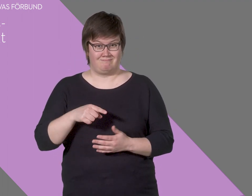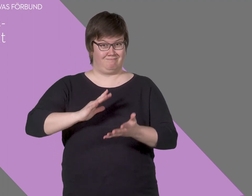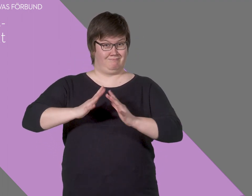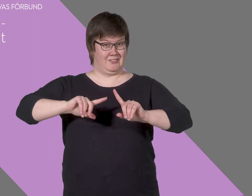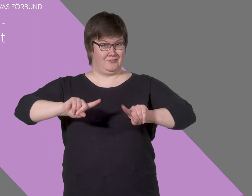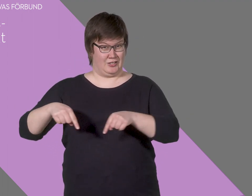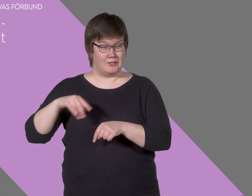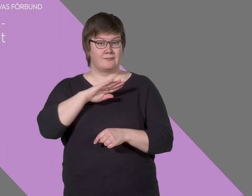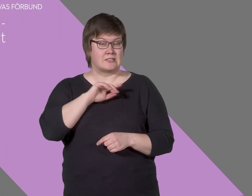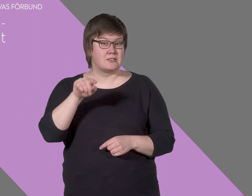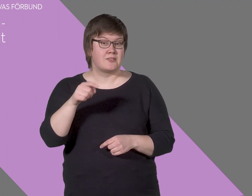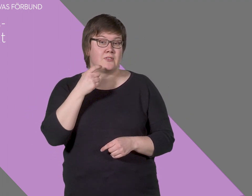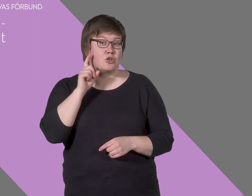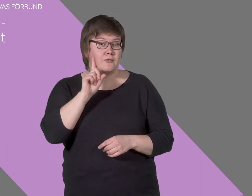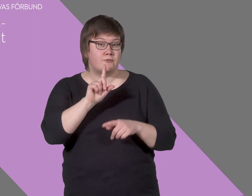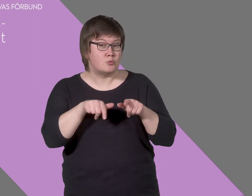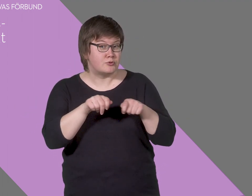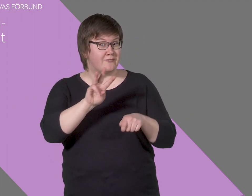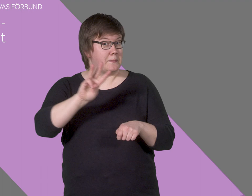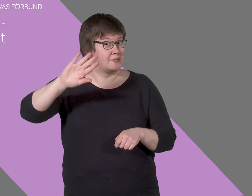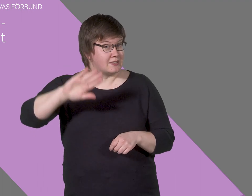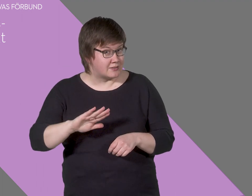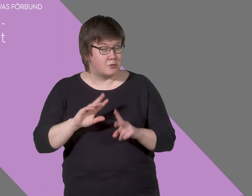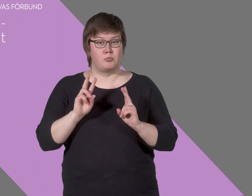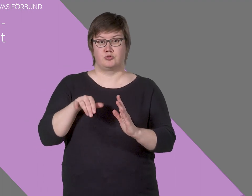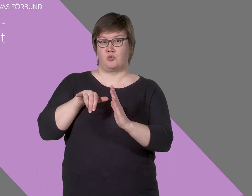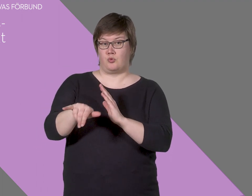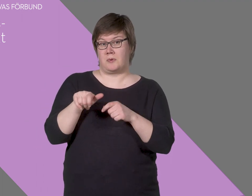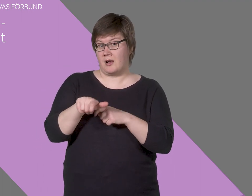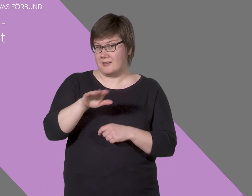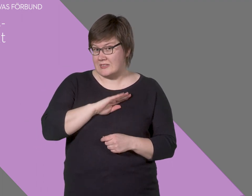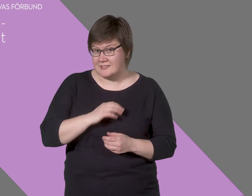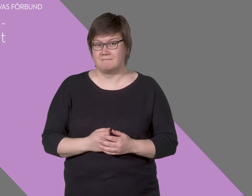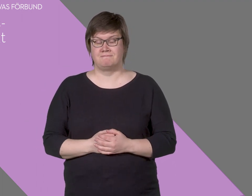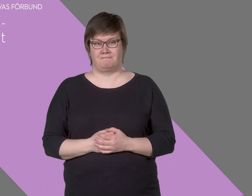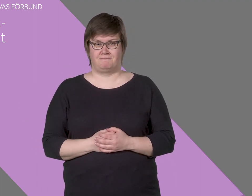och de finns nu tillgängliga på Finlands Dövas Förbunds webbplats och Youtube-kanal.